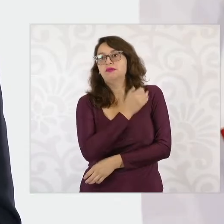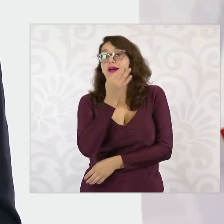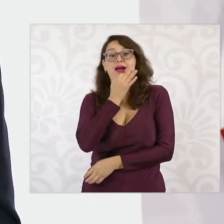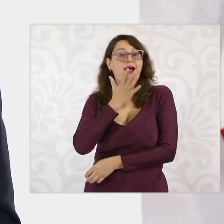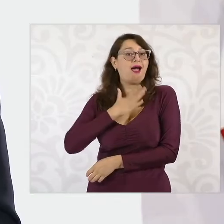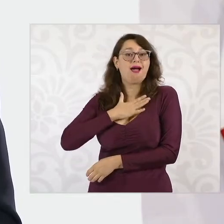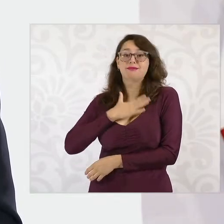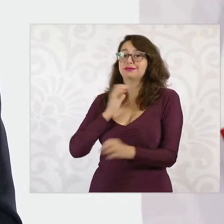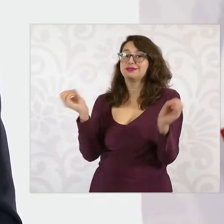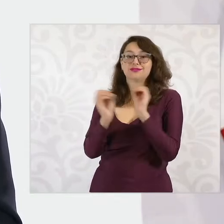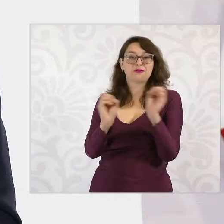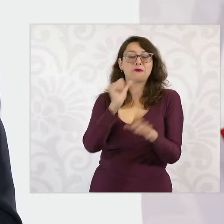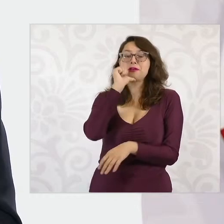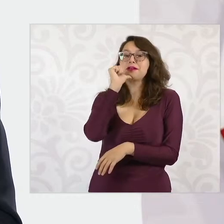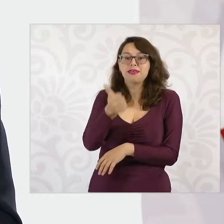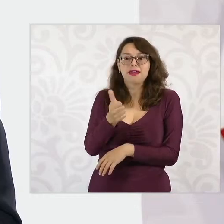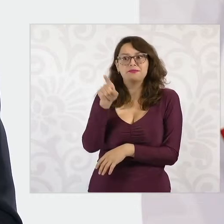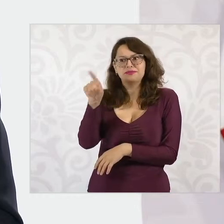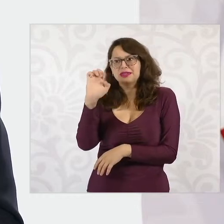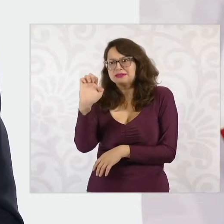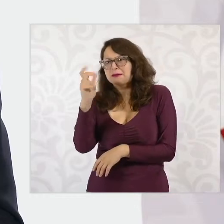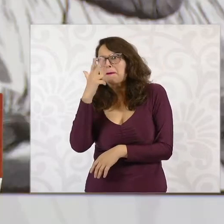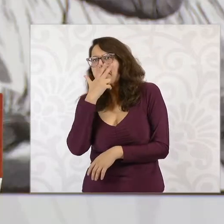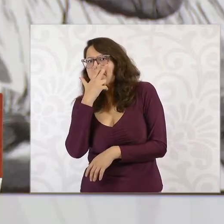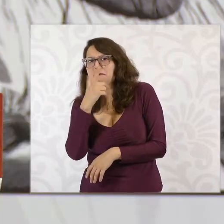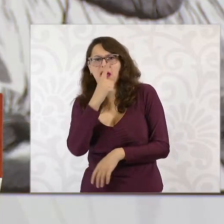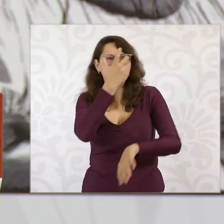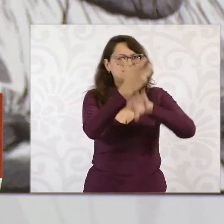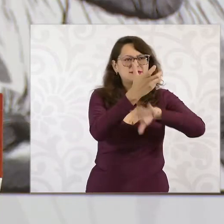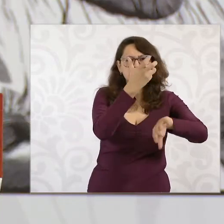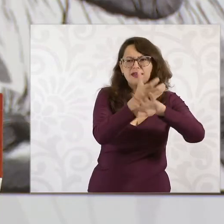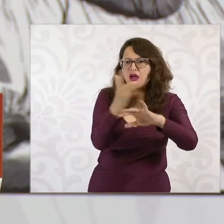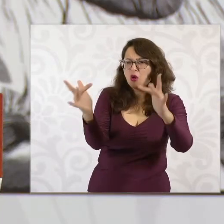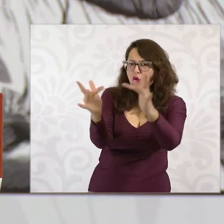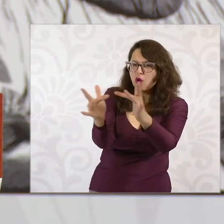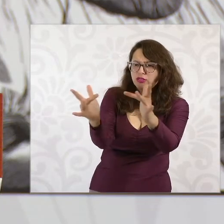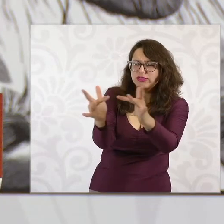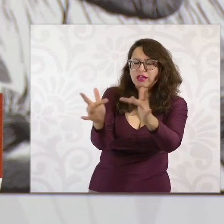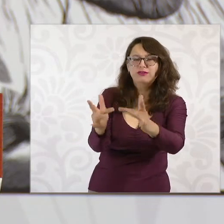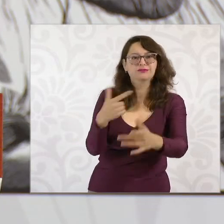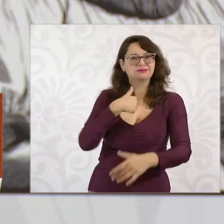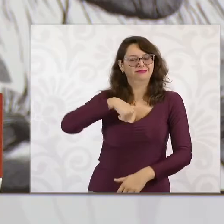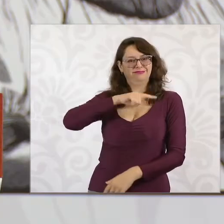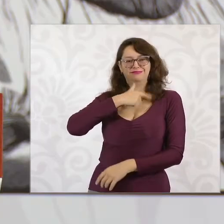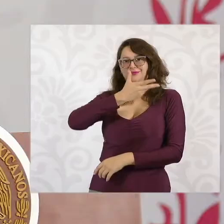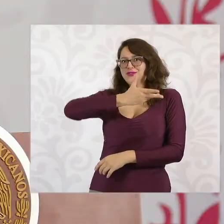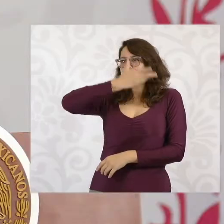directo entre el estado de Chihuahua y personal de la embajada de los Estados Unidos en México.